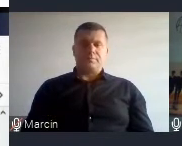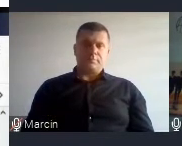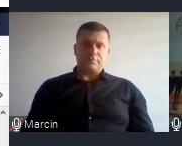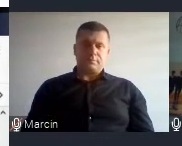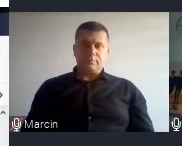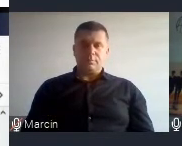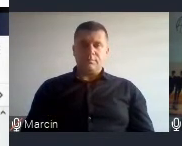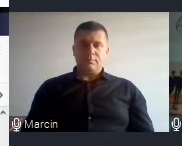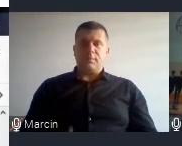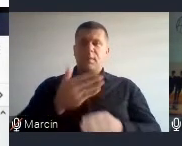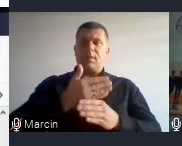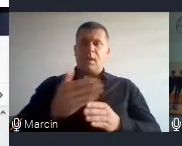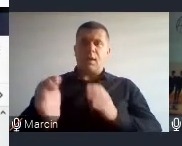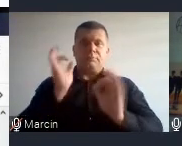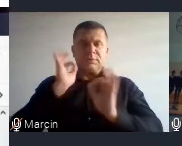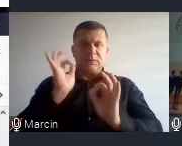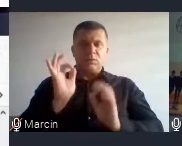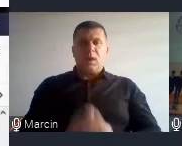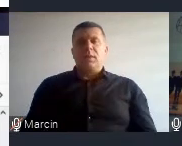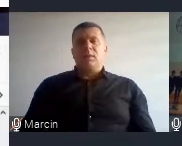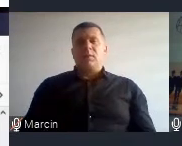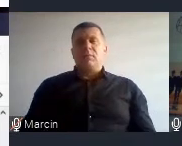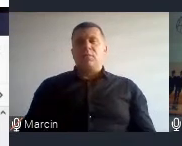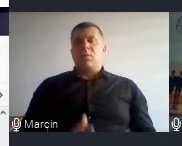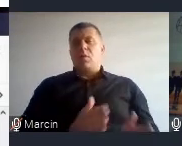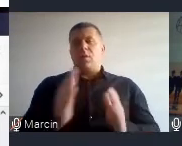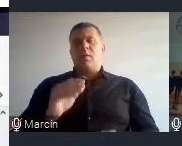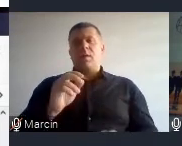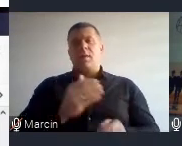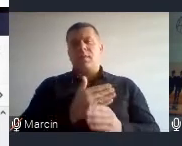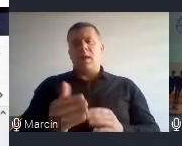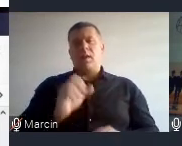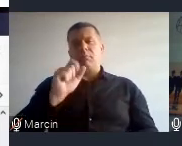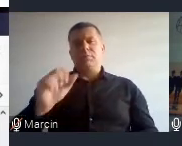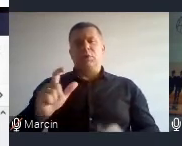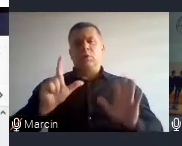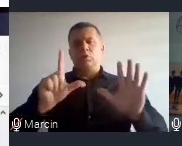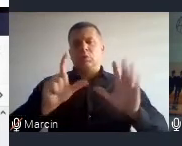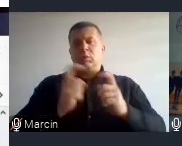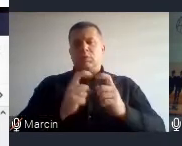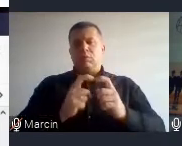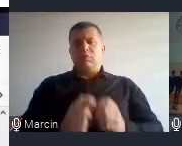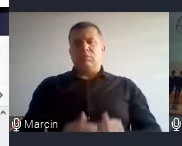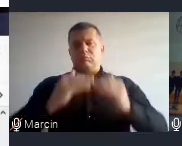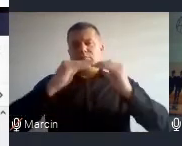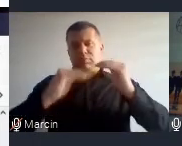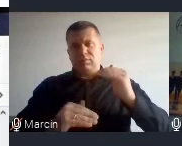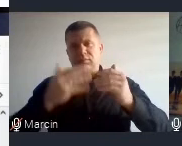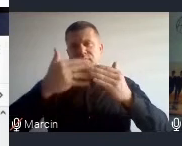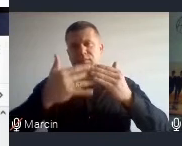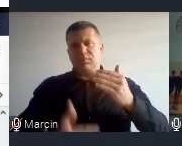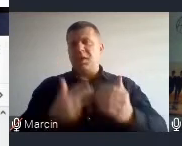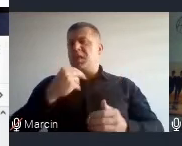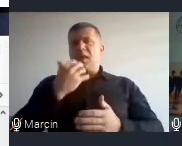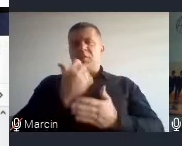I dalsze przesłanki pod kolejnymi literami w 7 punkcie, absolutnie nie są stosowane, nie występują,